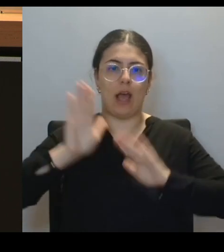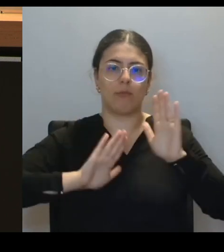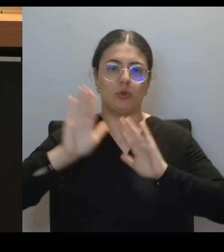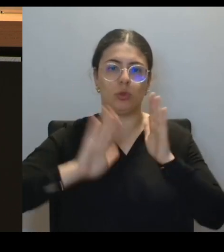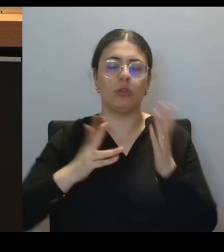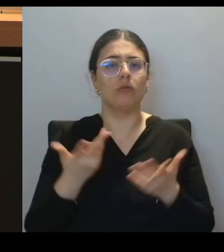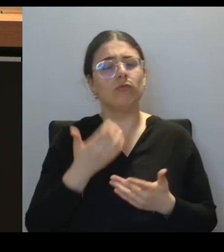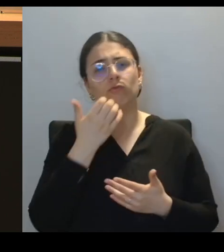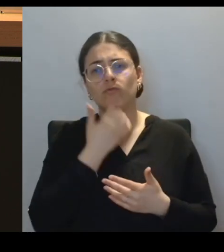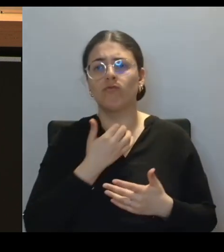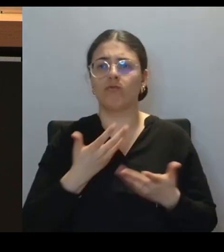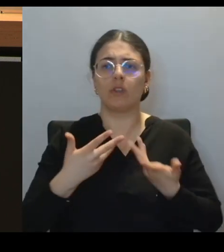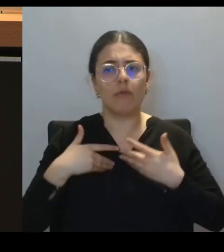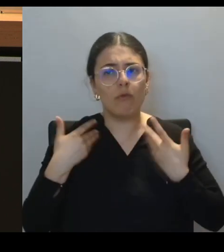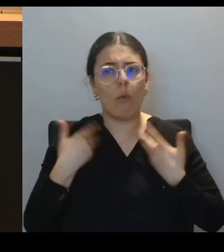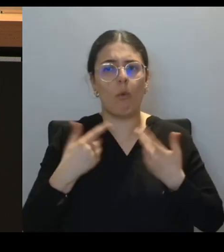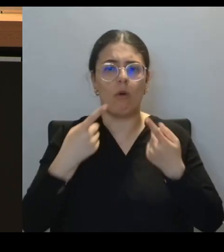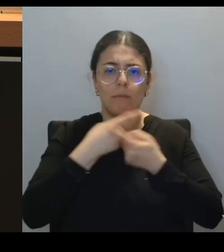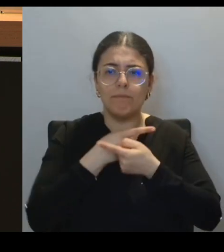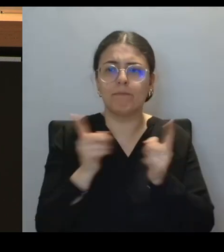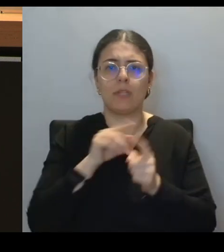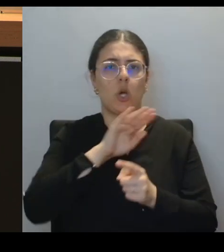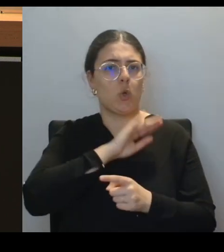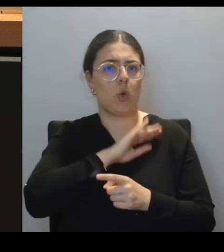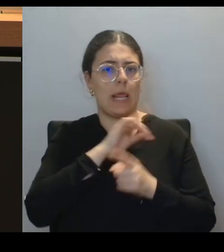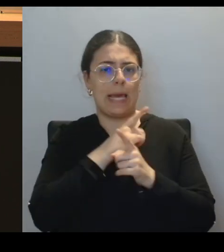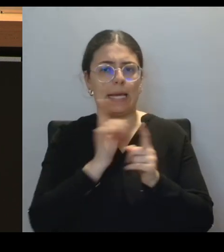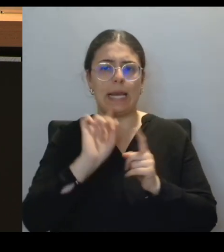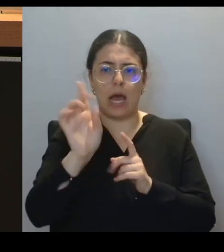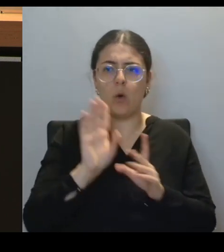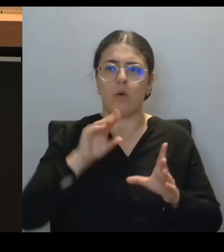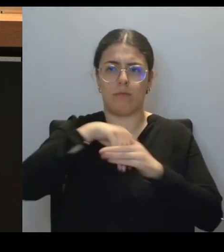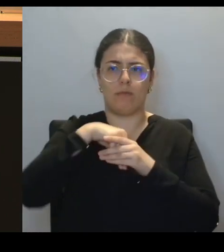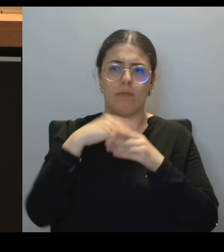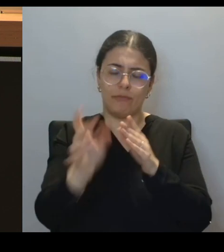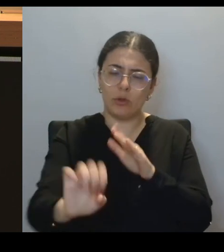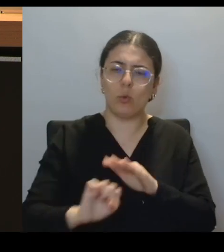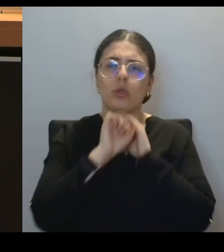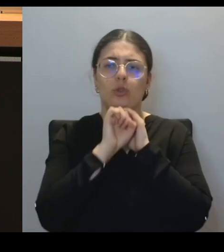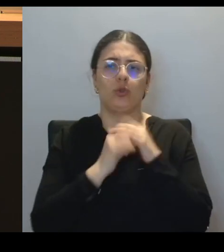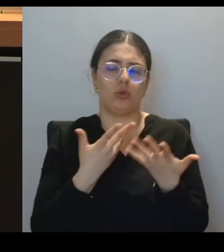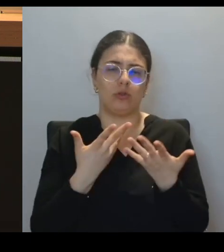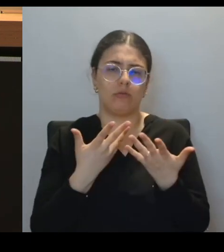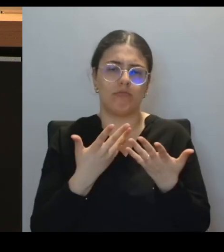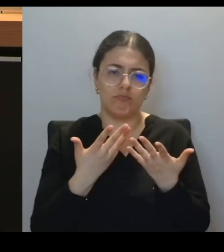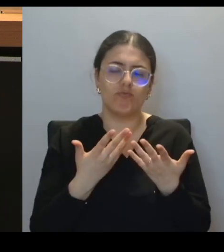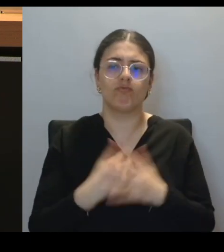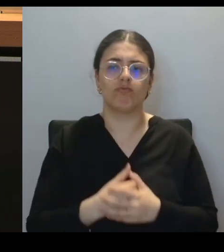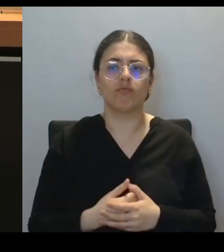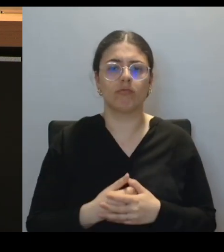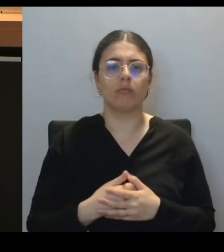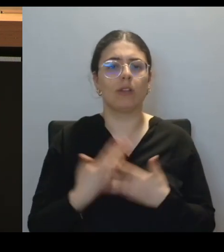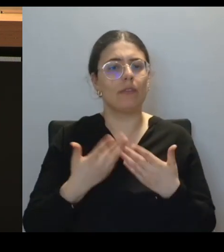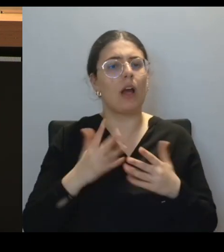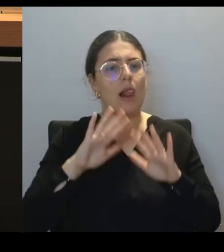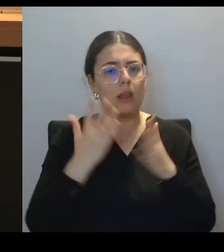anderer Fraktionen doch hier unterstützen. Es ist gut, wenn wir heute diesen Antrag gemeinsam auf den Weg bringen.